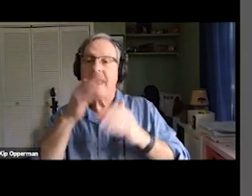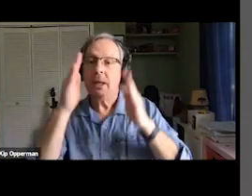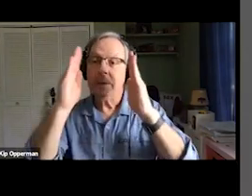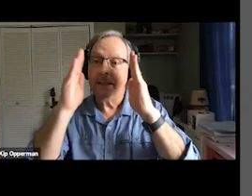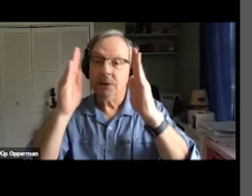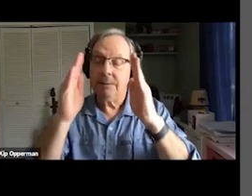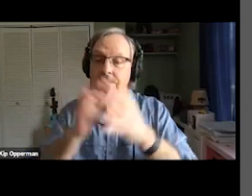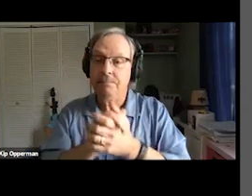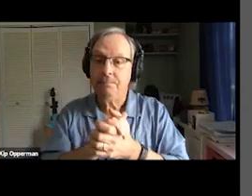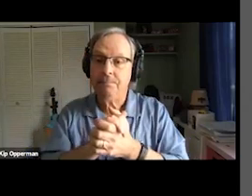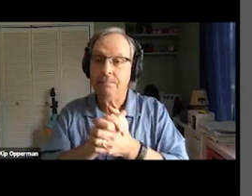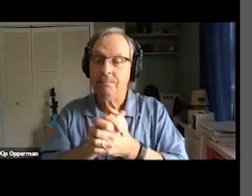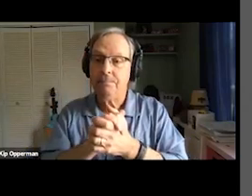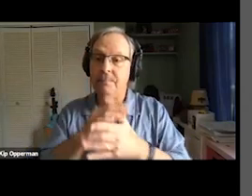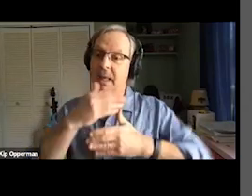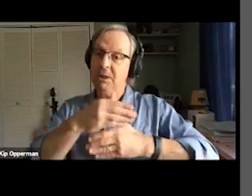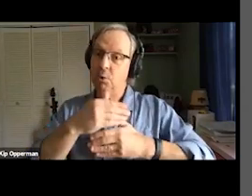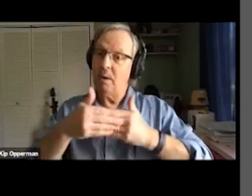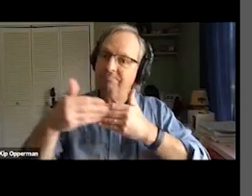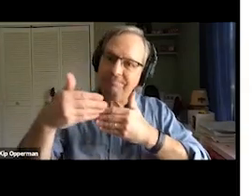y disfruten del resto del seminario web.